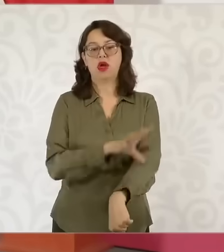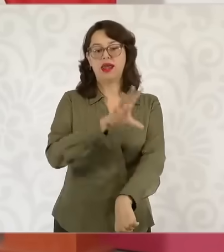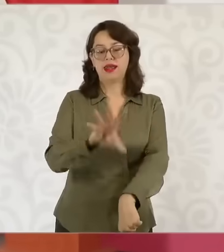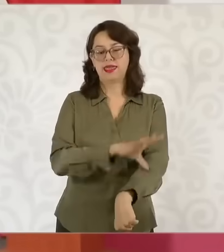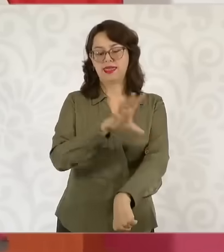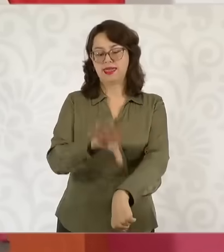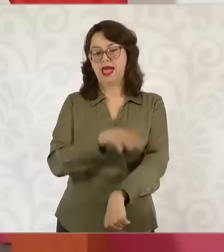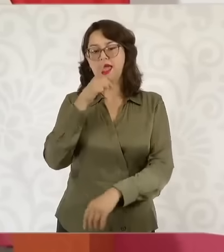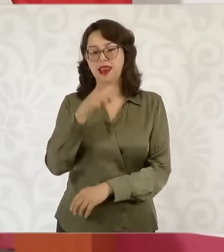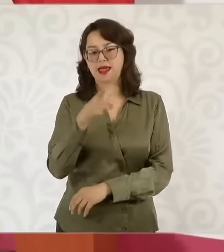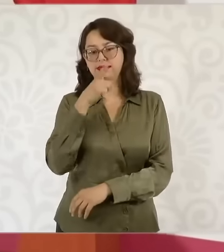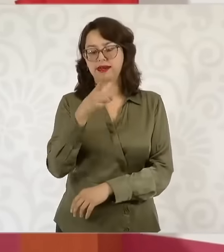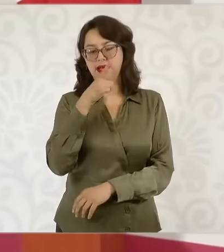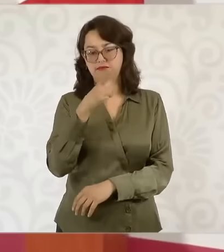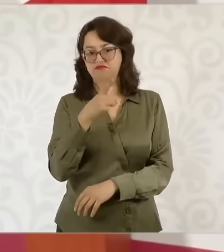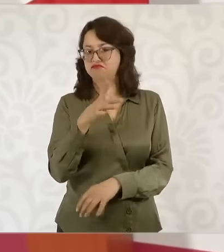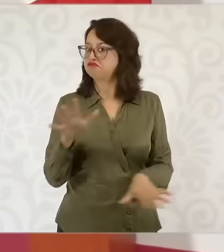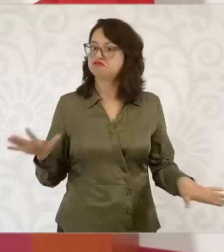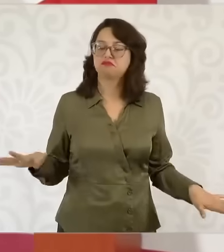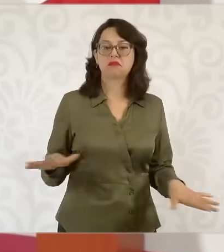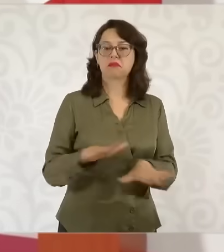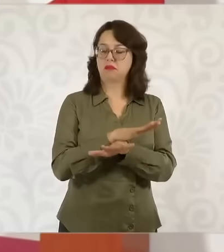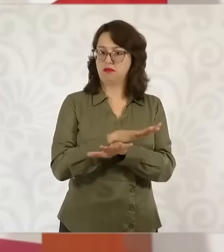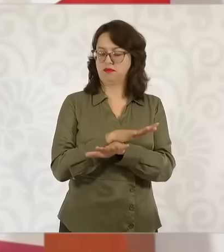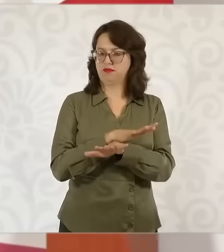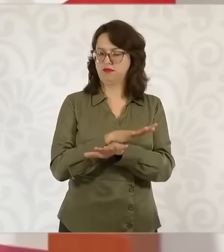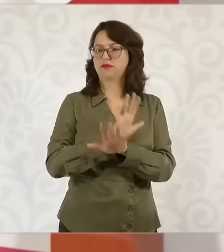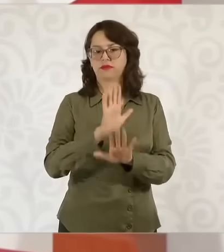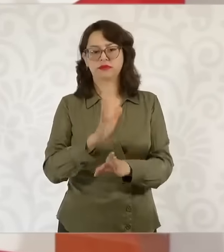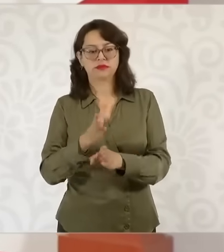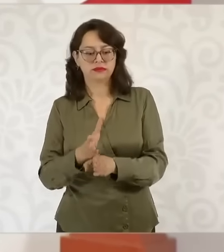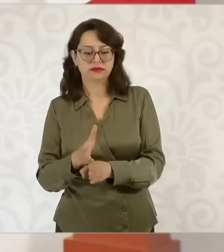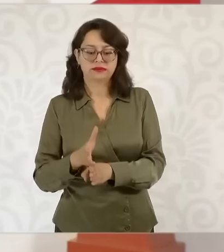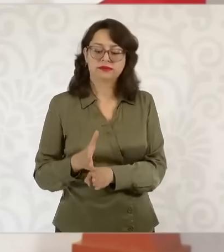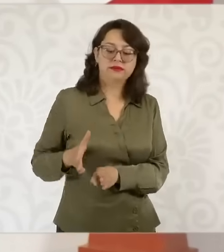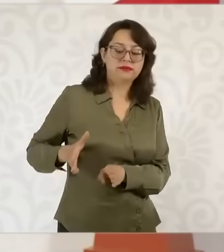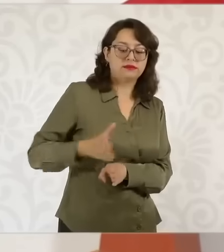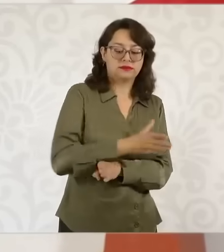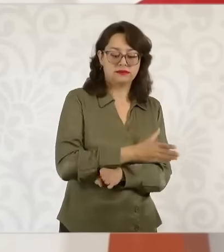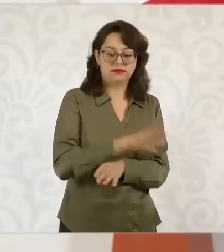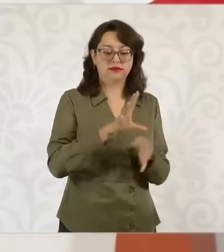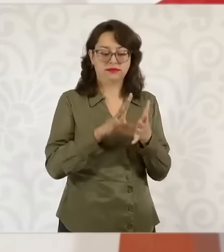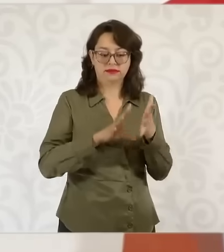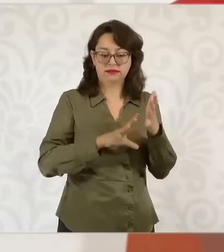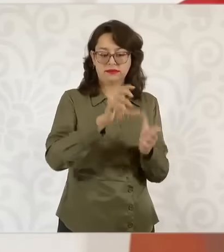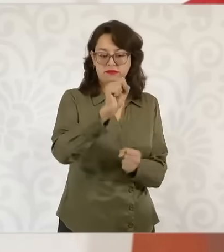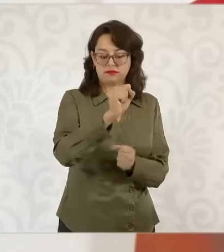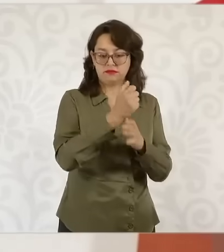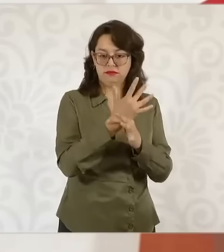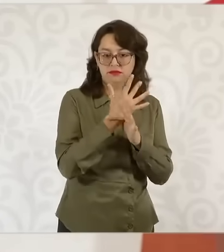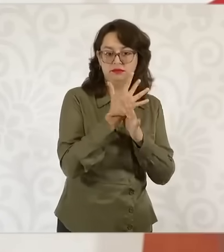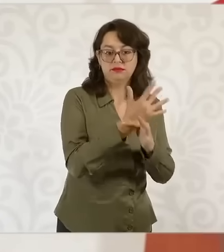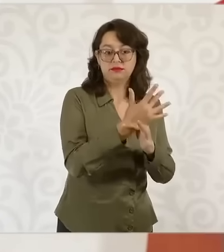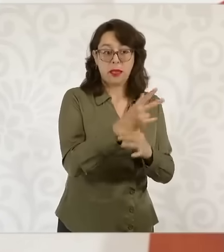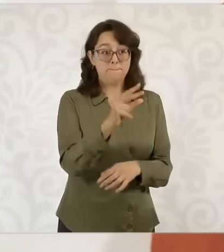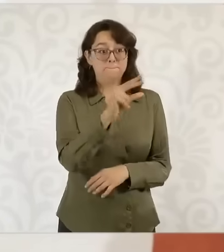la Constitución decía que no podía haber generación privada de energía eléctrica.